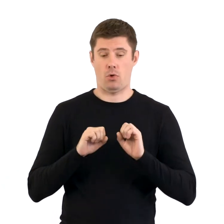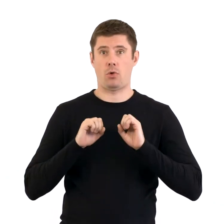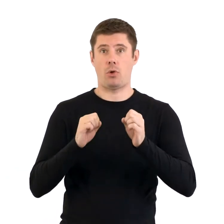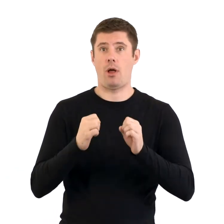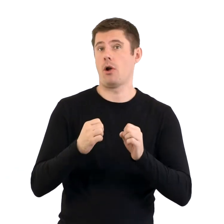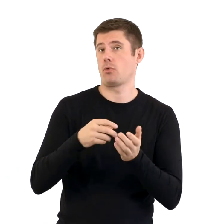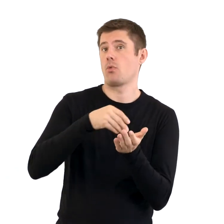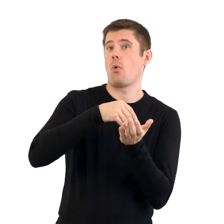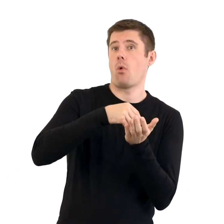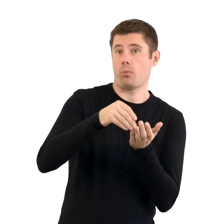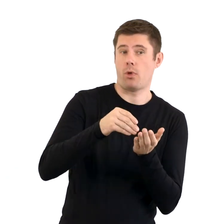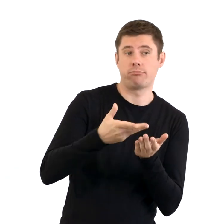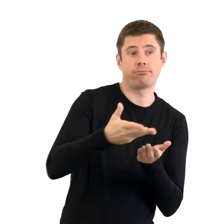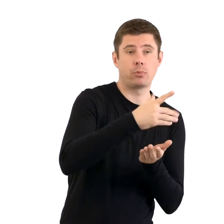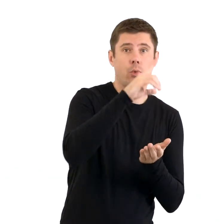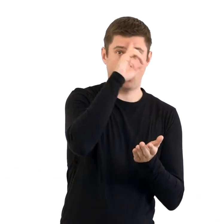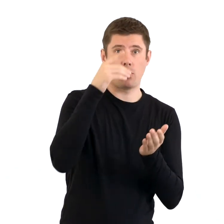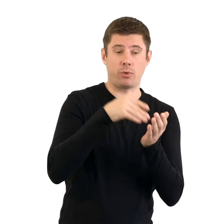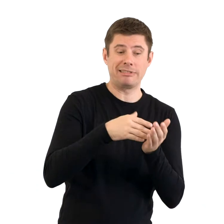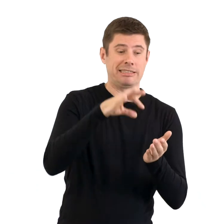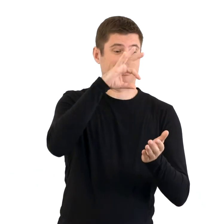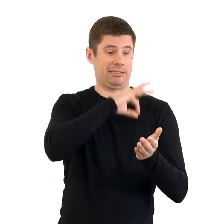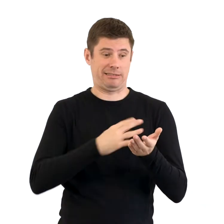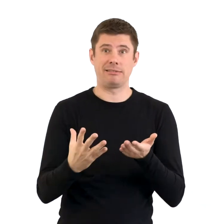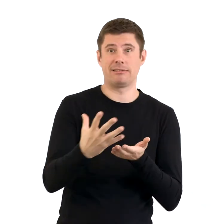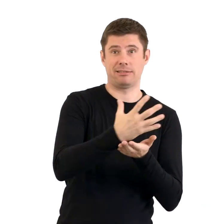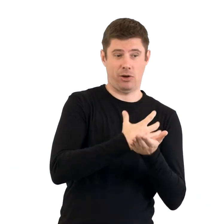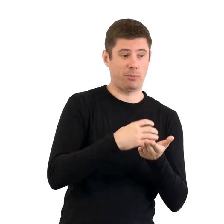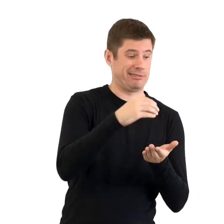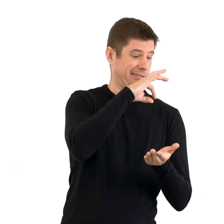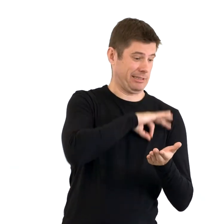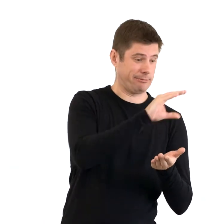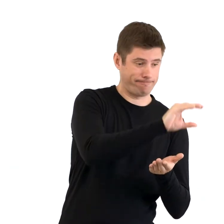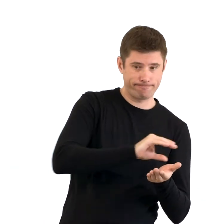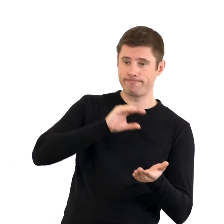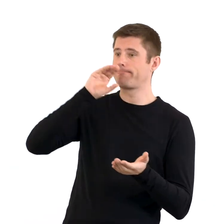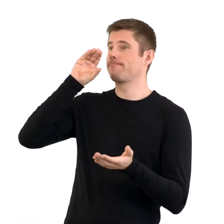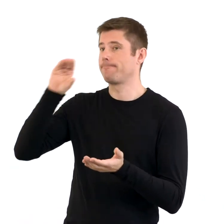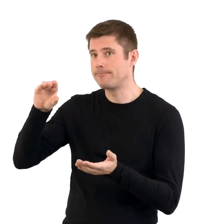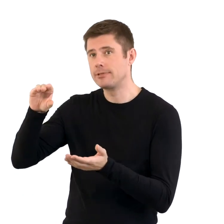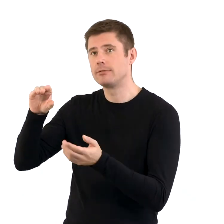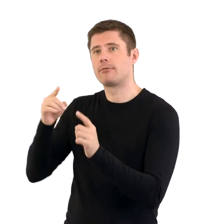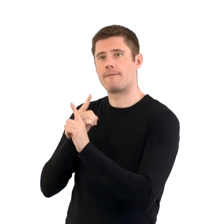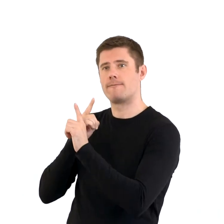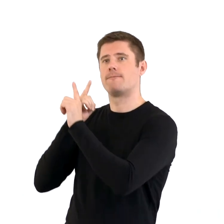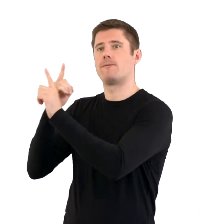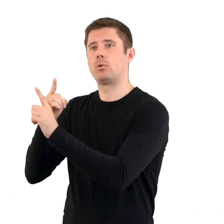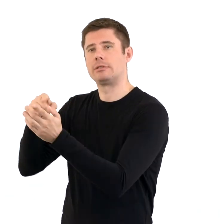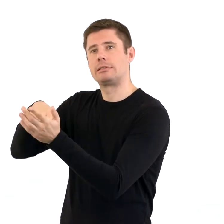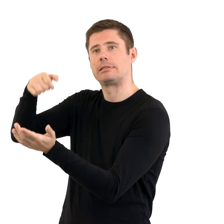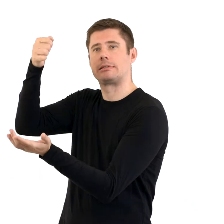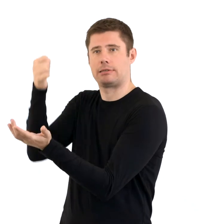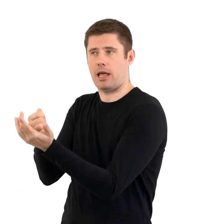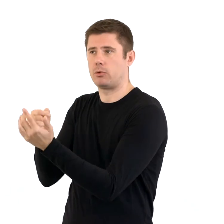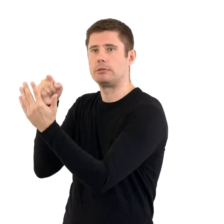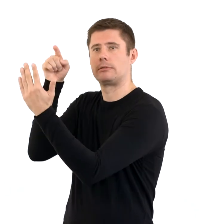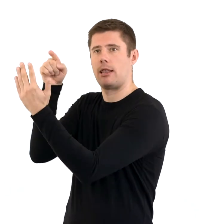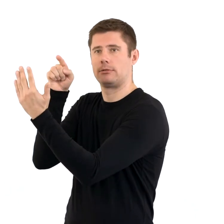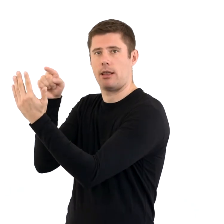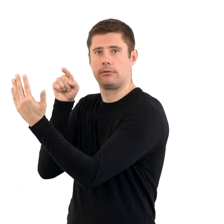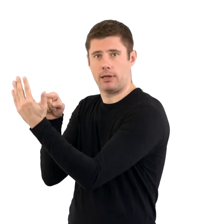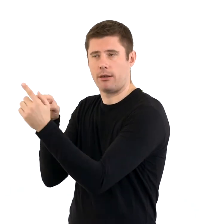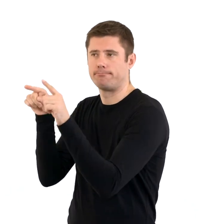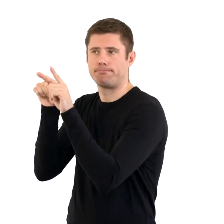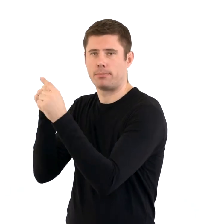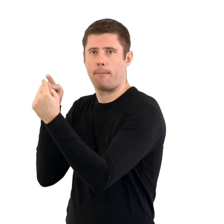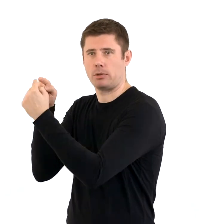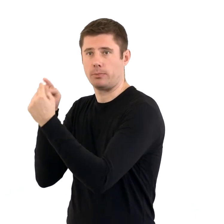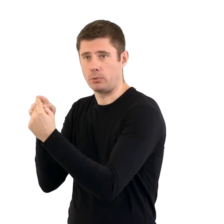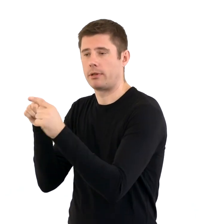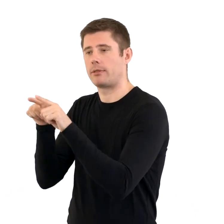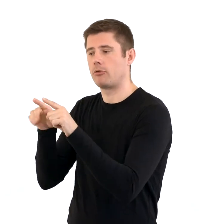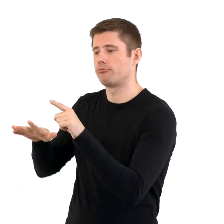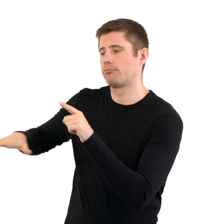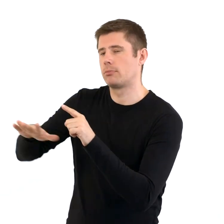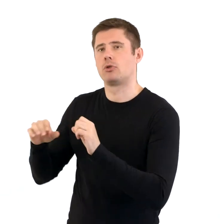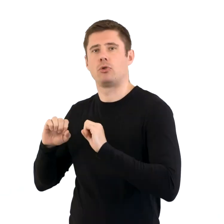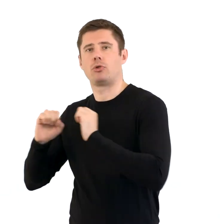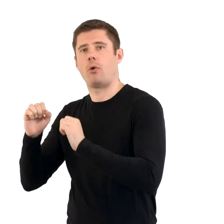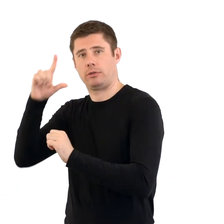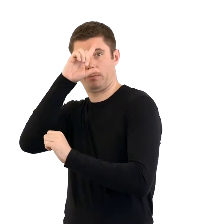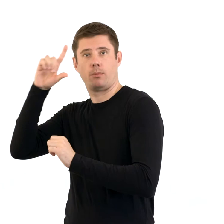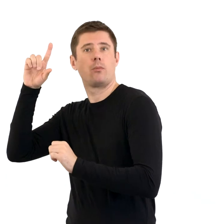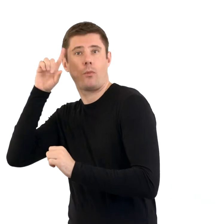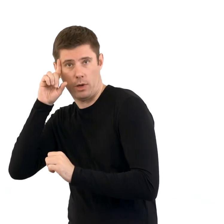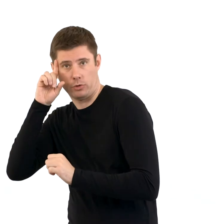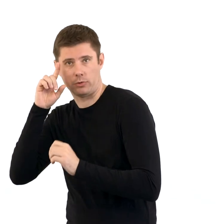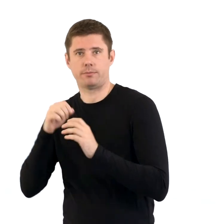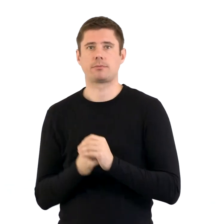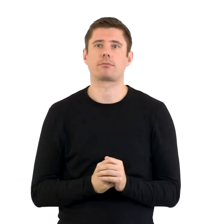Zysk z działalności odpłatnej pożytku publicznego jest przeznaczany na cele statutowe i działalność społeczną.